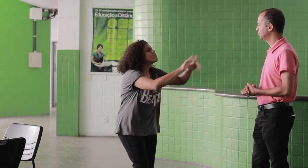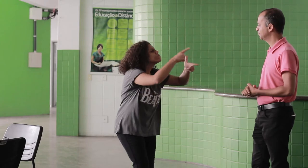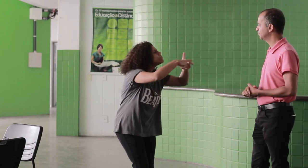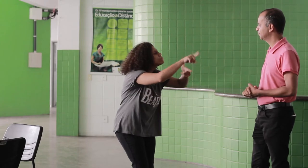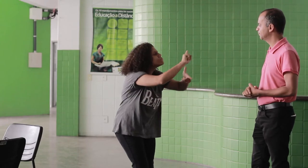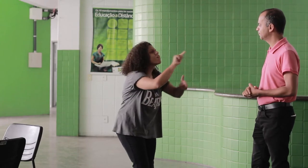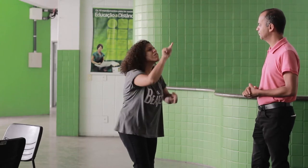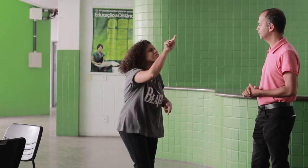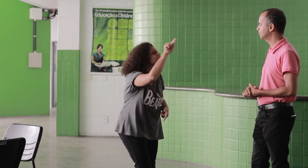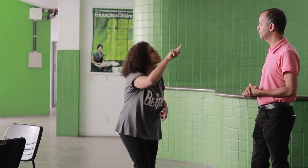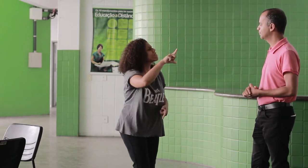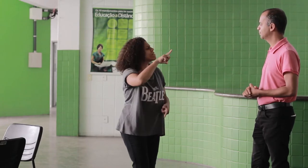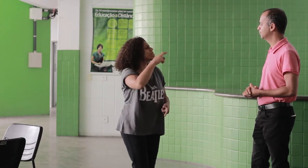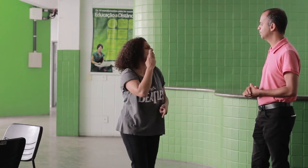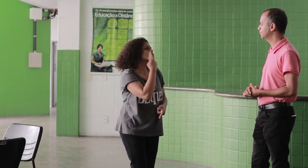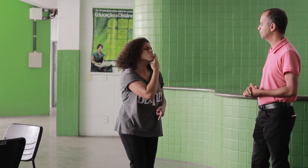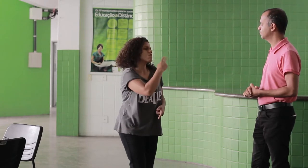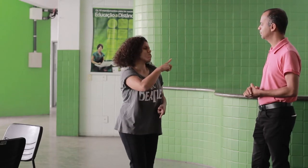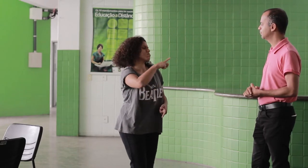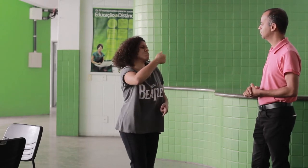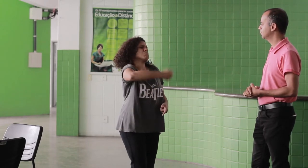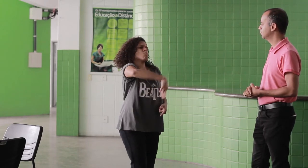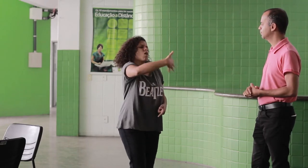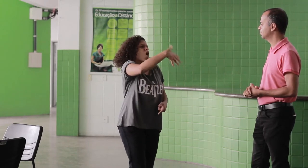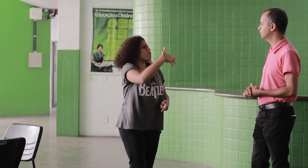Tudo bem! Vamos lá!